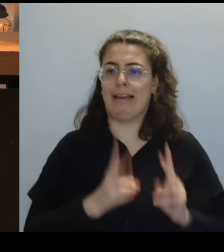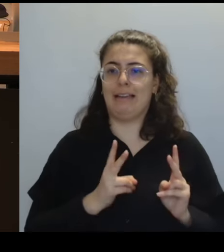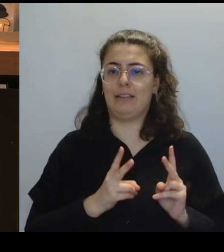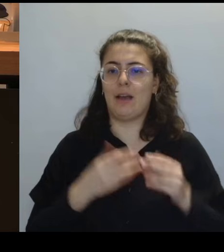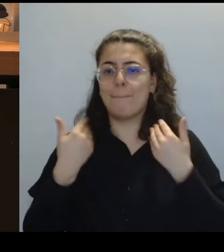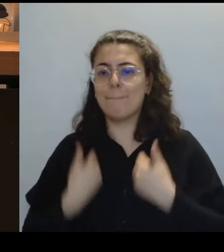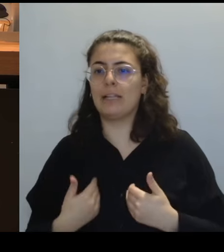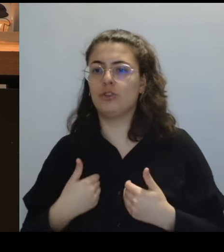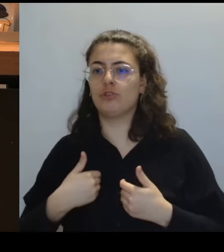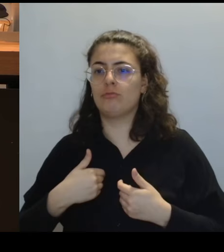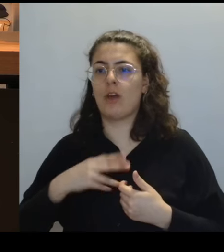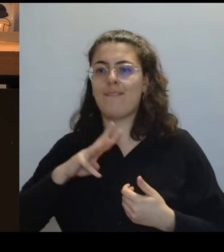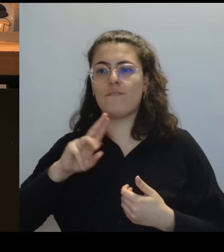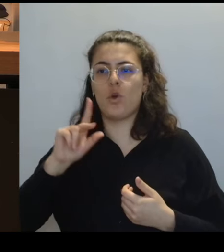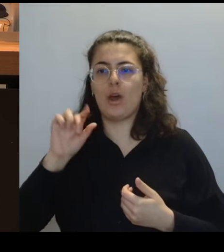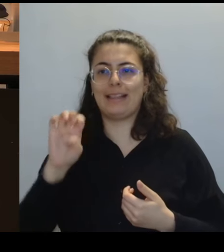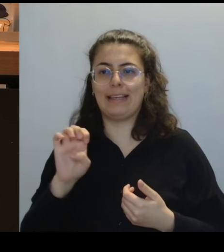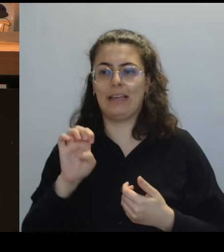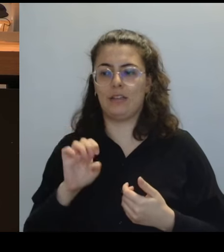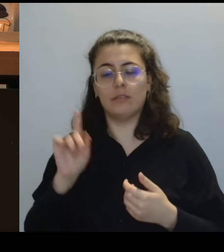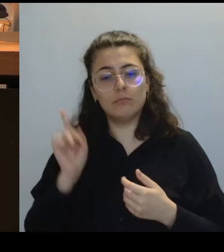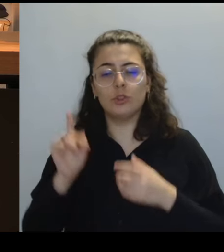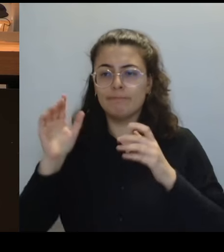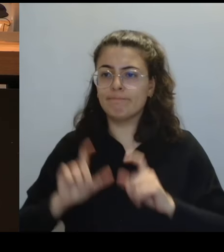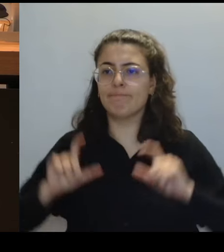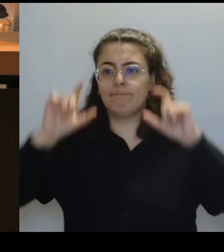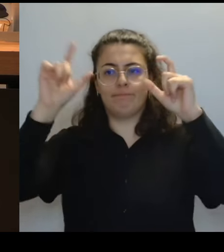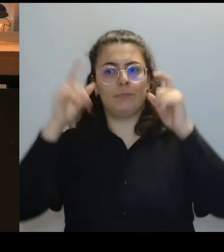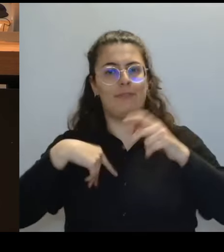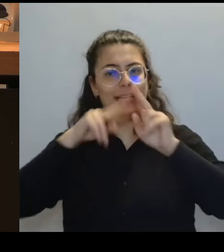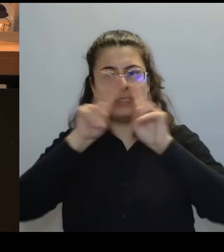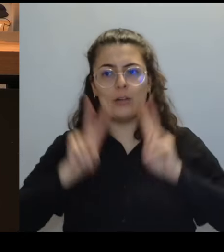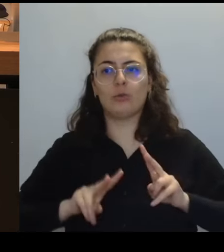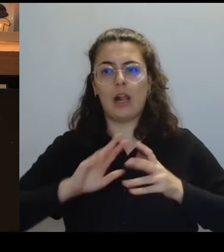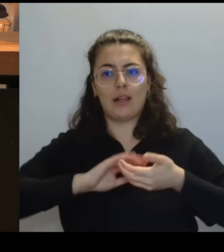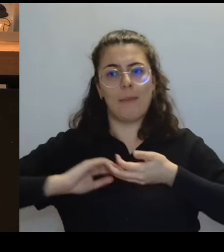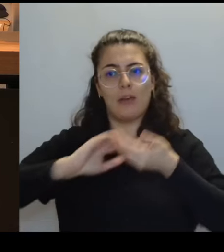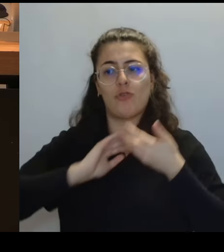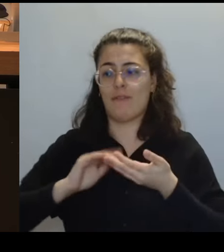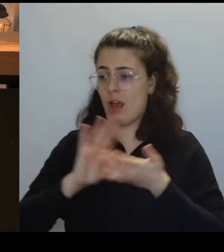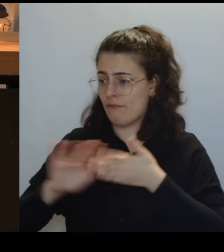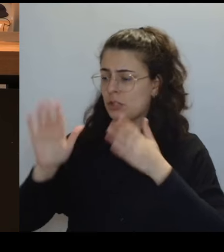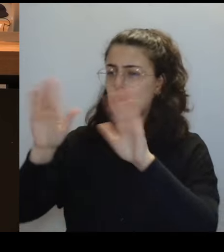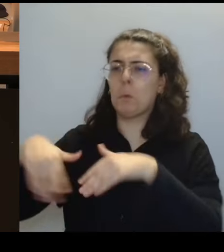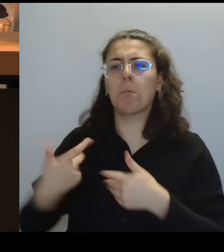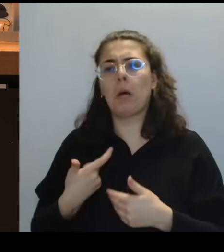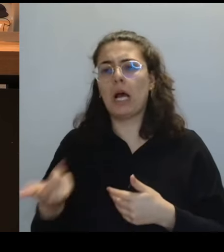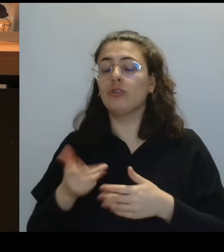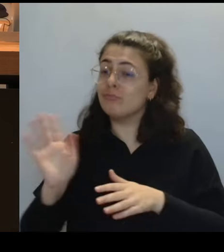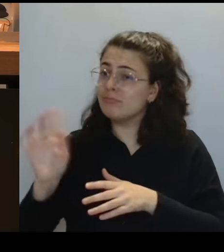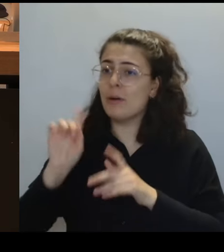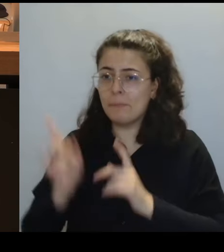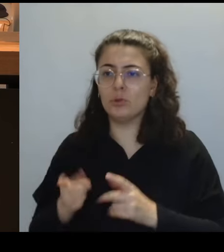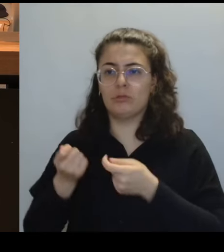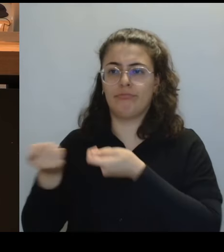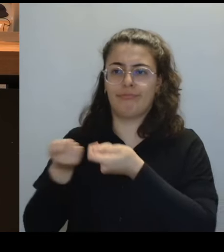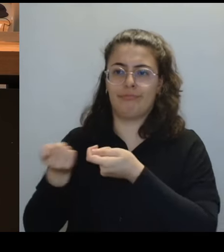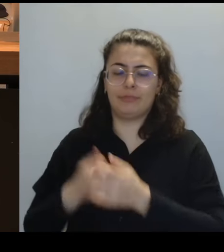internationale Gemeinschaft nicht zulassen werden. Genauso wenig dürfen wir zulassen, dass die Hamas die Menschen